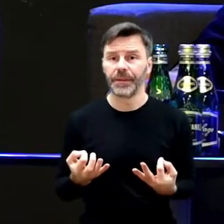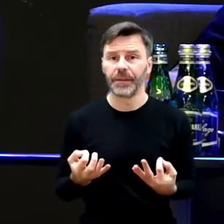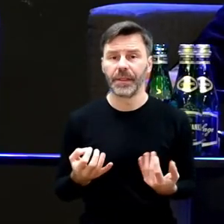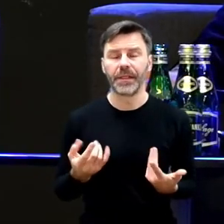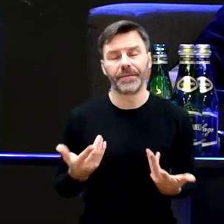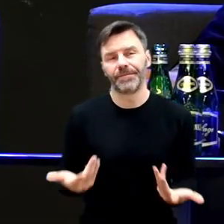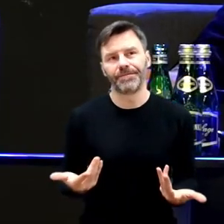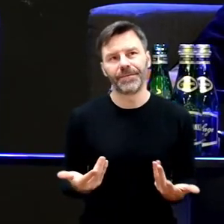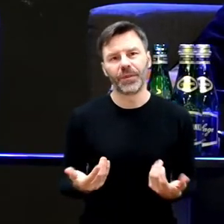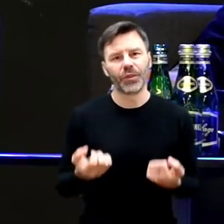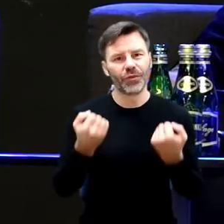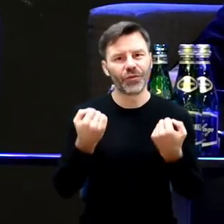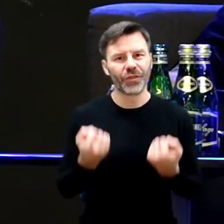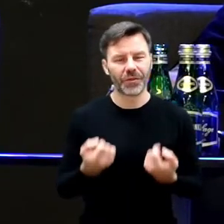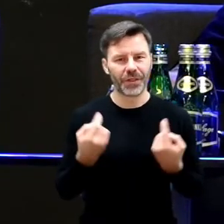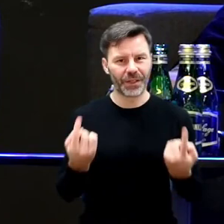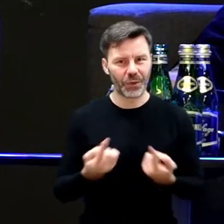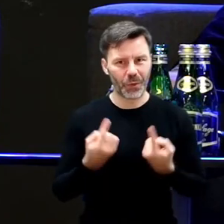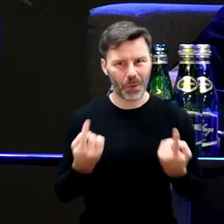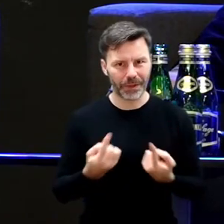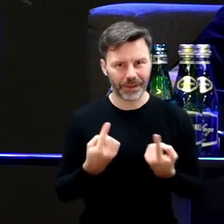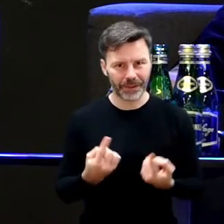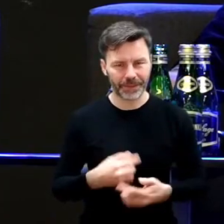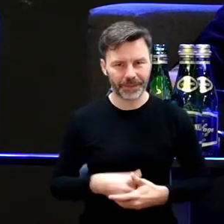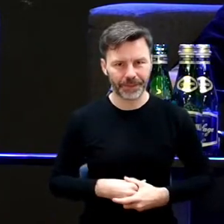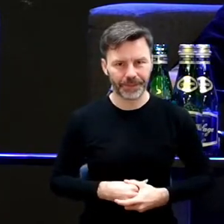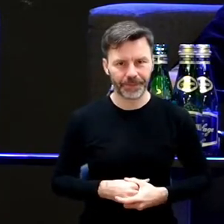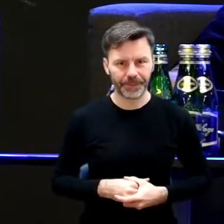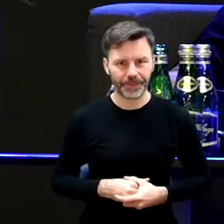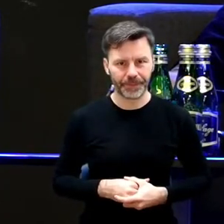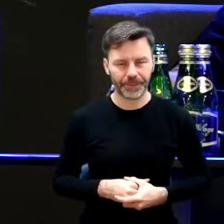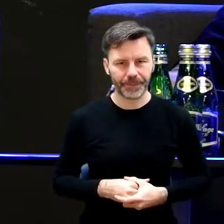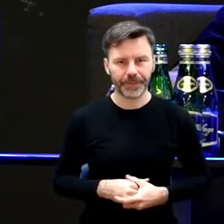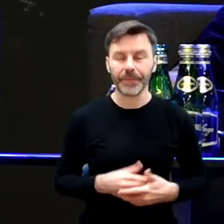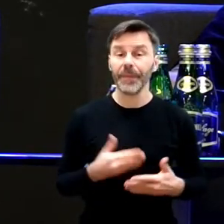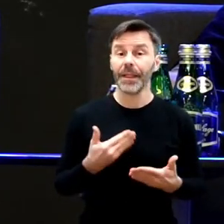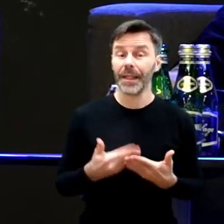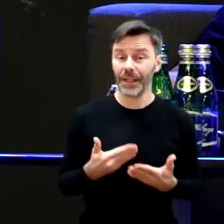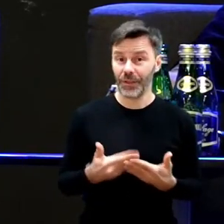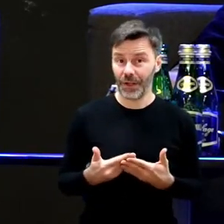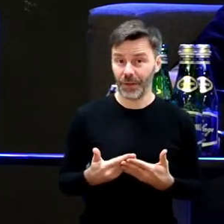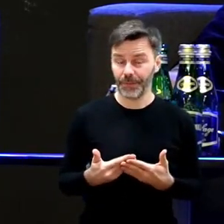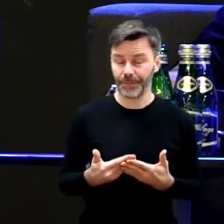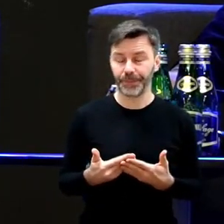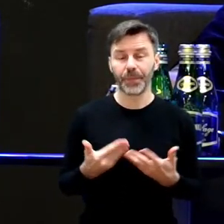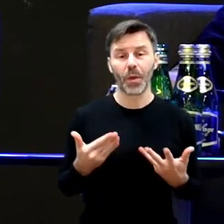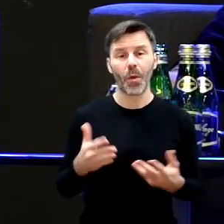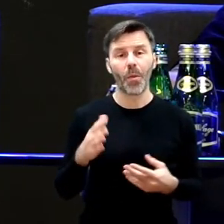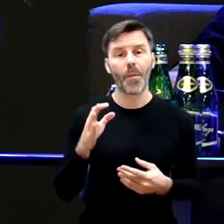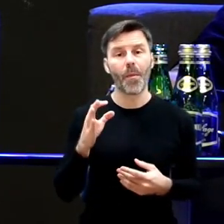A tym wyraźniejszej, że wracając do tego punktu wyjścia,